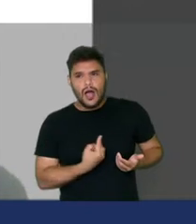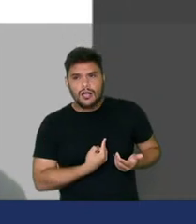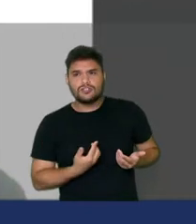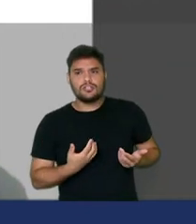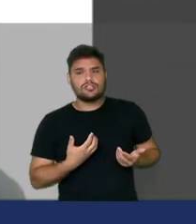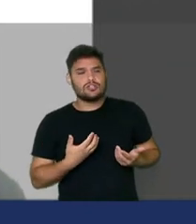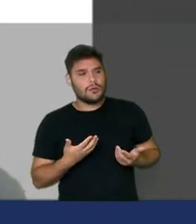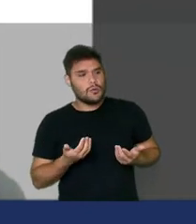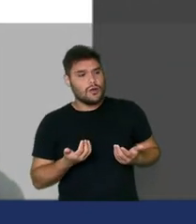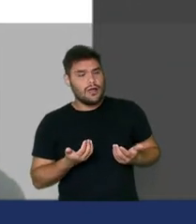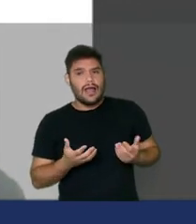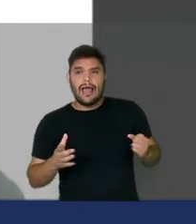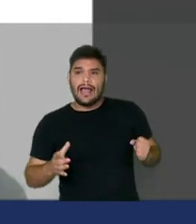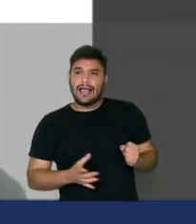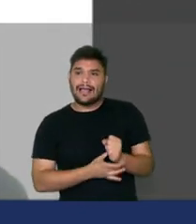BRASILEIRO E DA CULTURA. PORTANTO, NÓS ESTAMOS